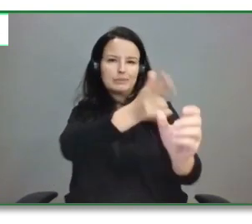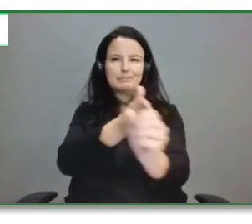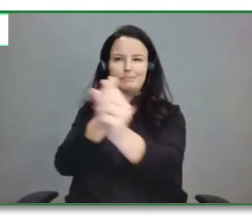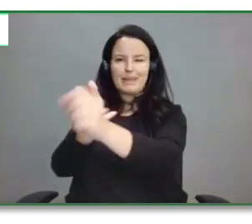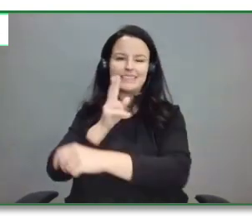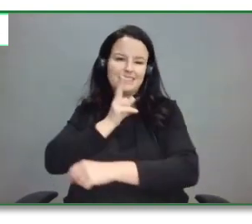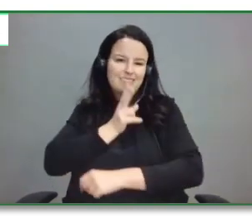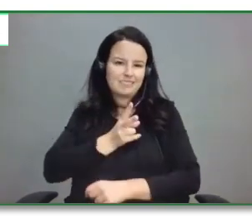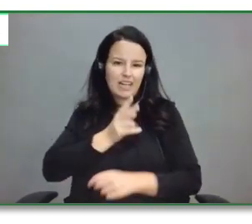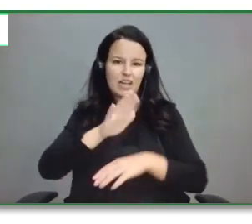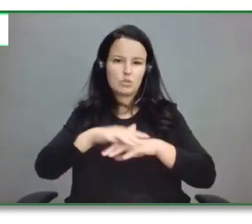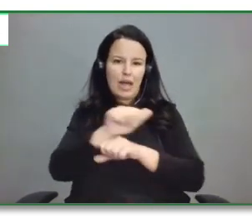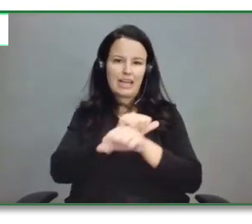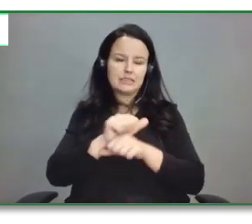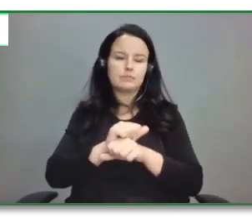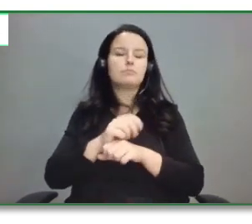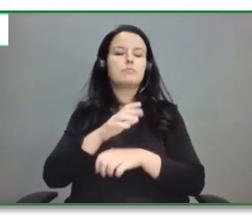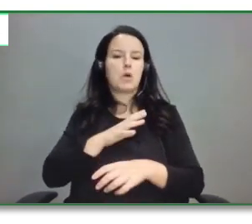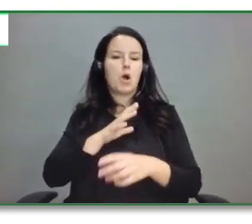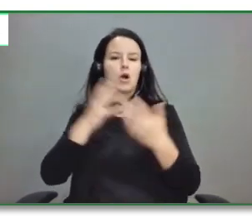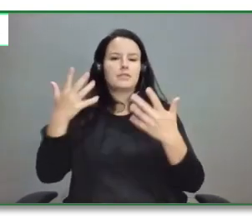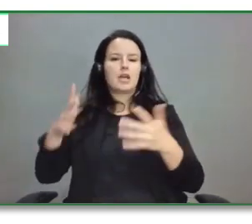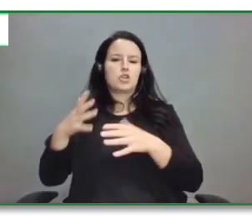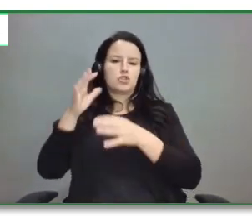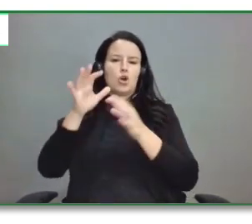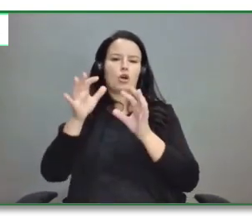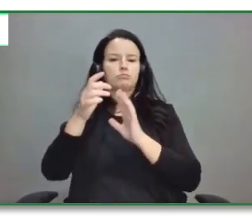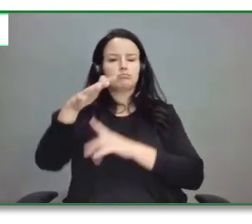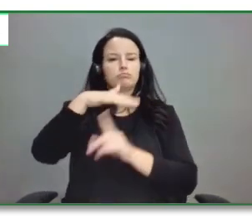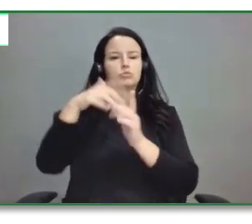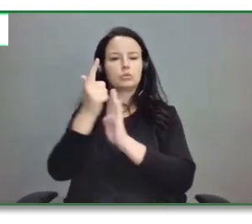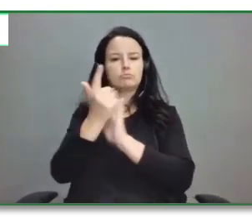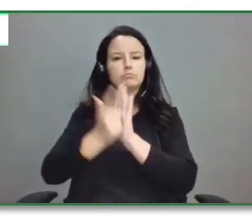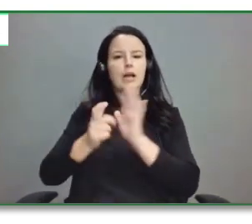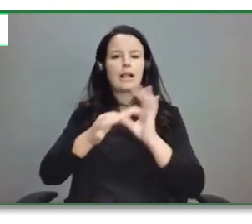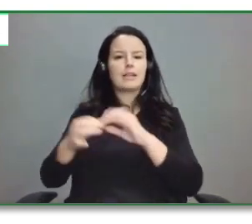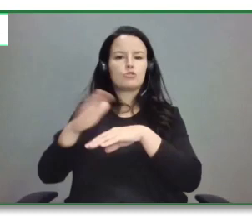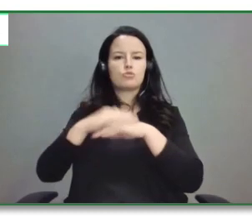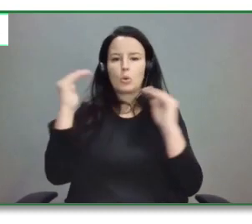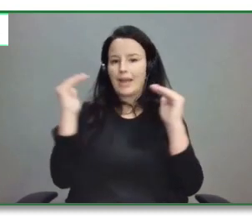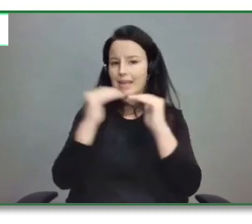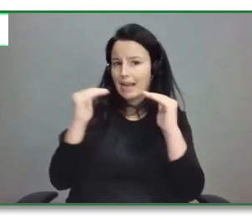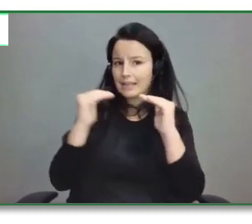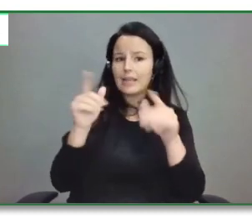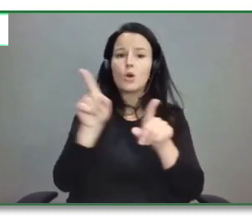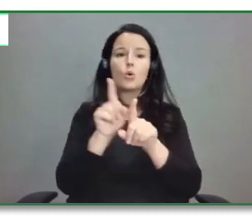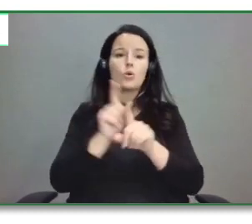développer un cadre juridique basé sur l'égalité et la non discrimination des